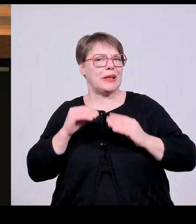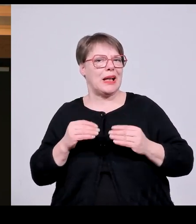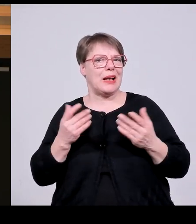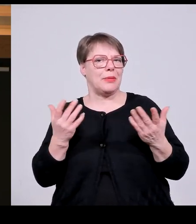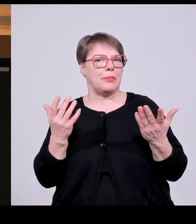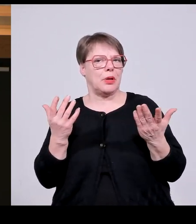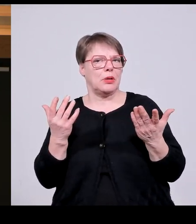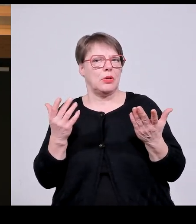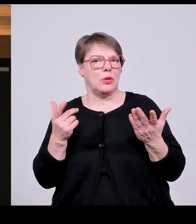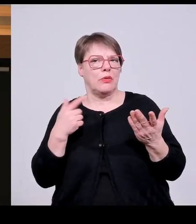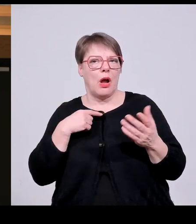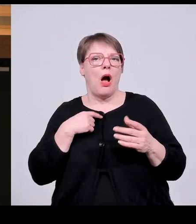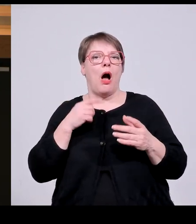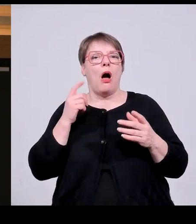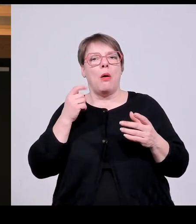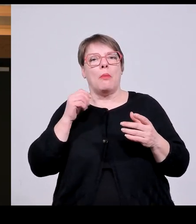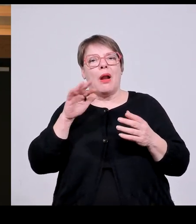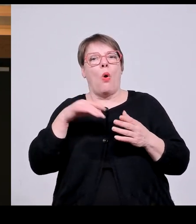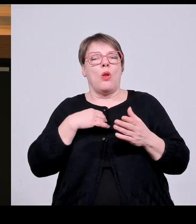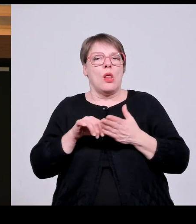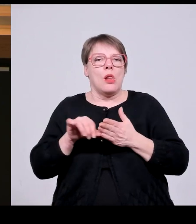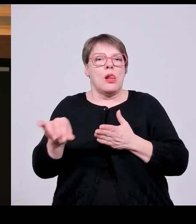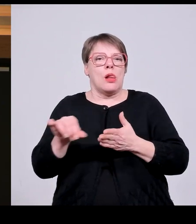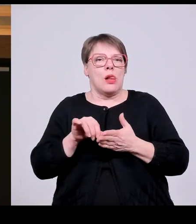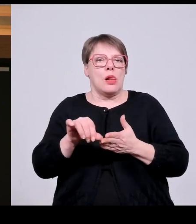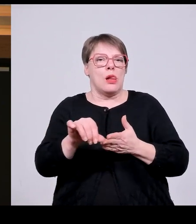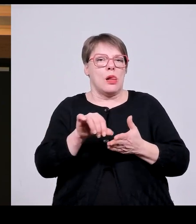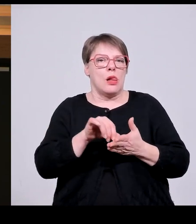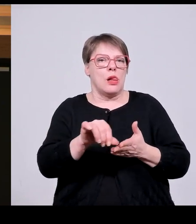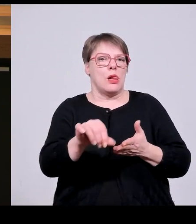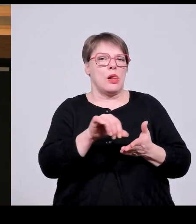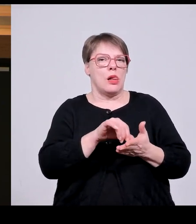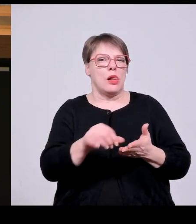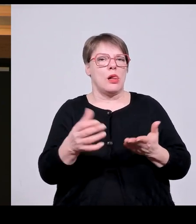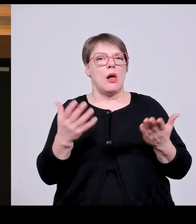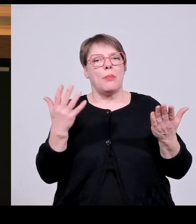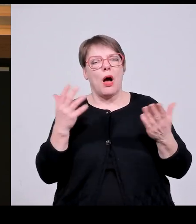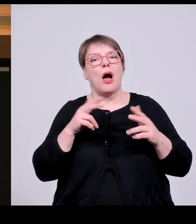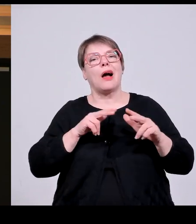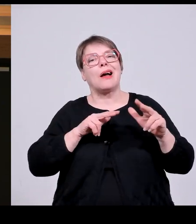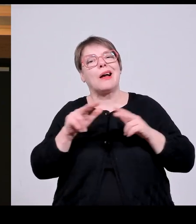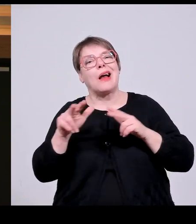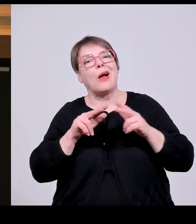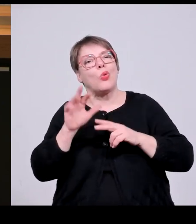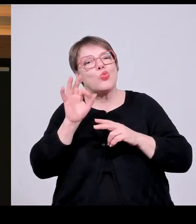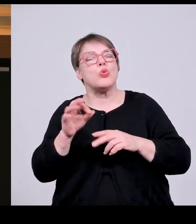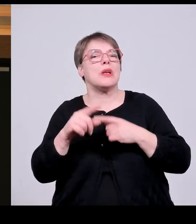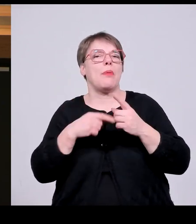Bademeisterinnen mit reinnehmen, in die Schulgeldfreiheit und tatsächlich alle Gesundheitsberufe Schulgeld freistellen.